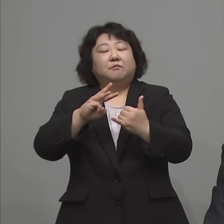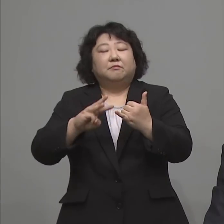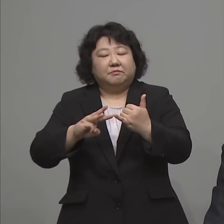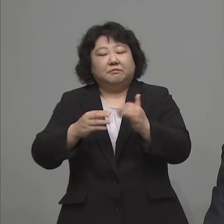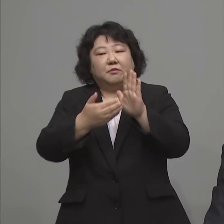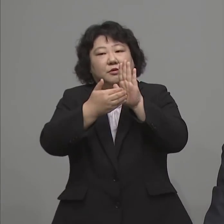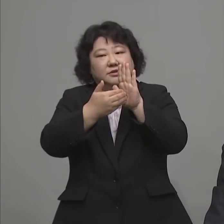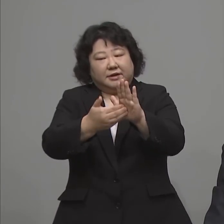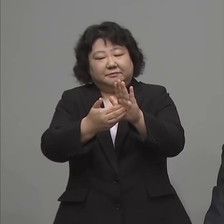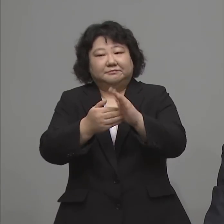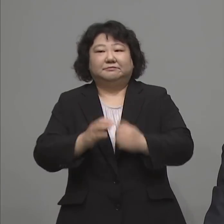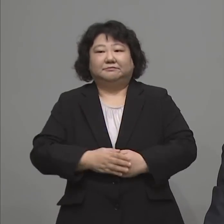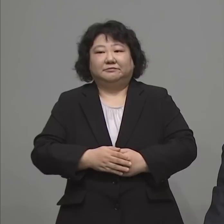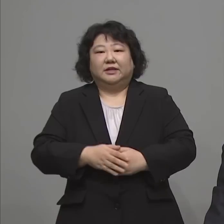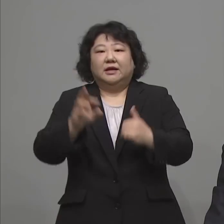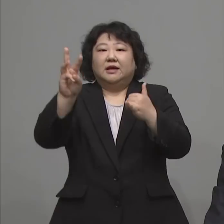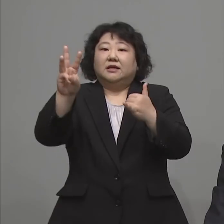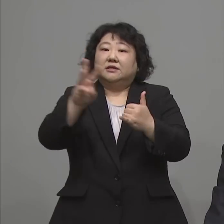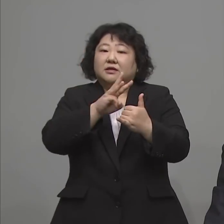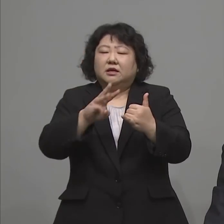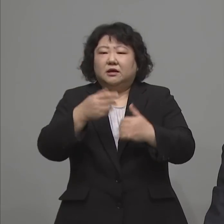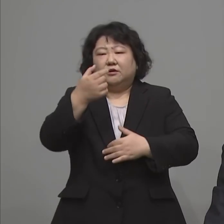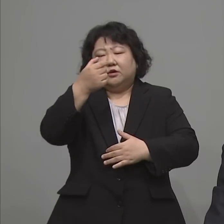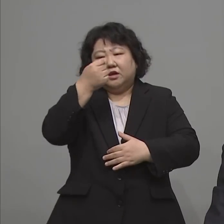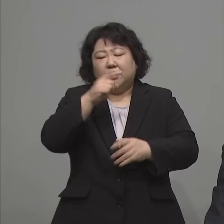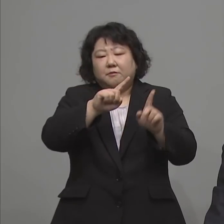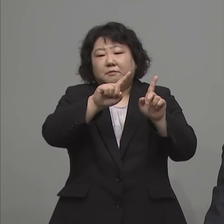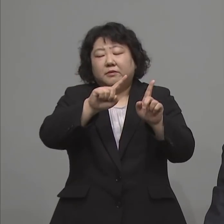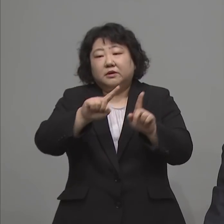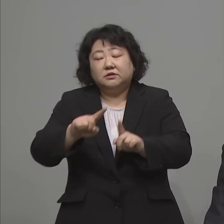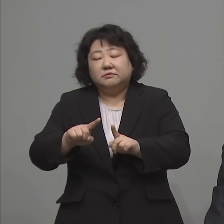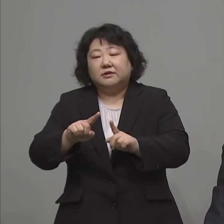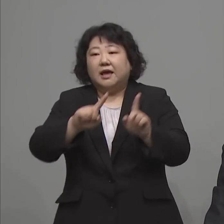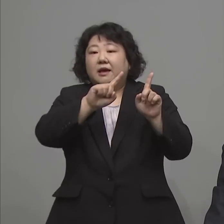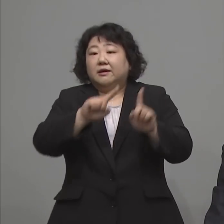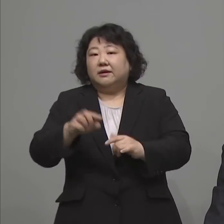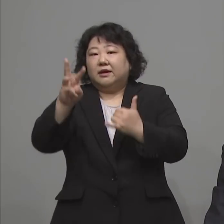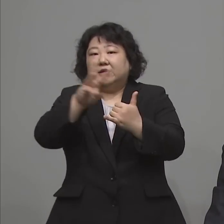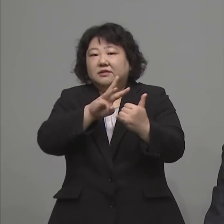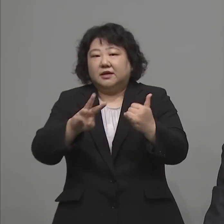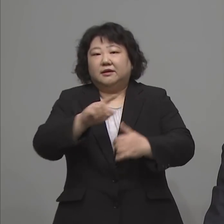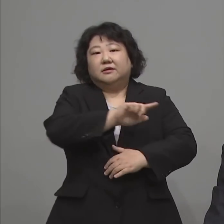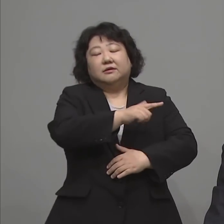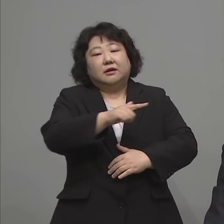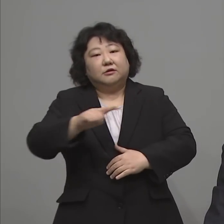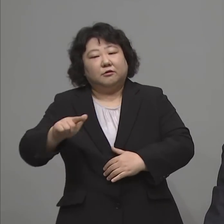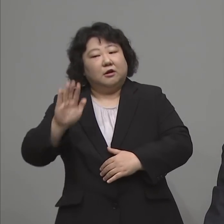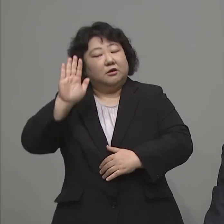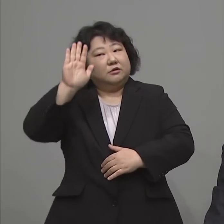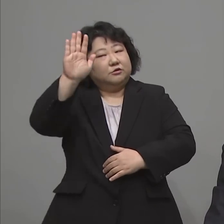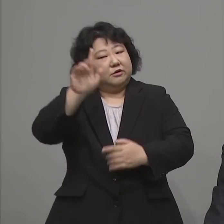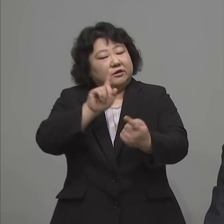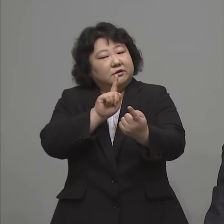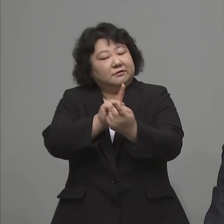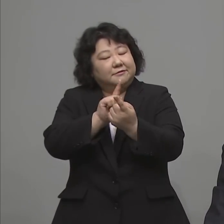そして 災害の被害を 最小限とするための 減災 など 将来に向けた備えに